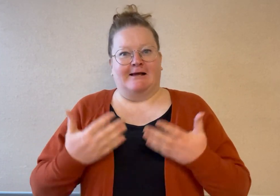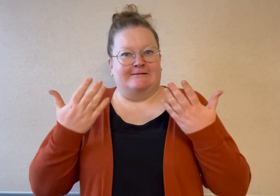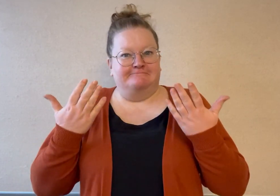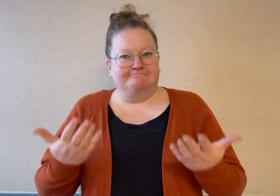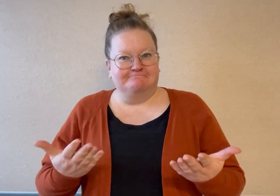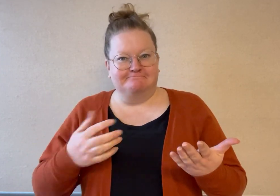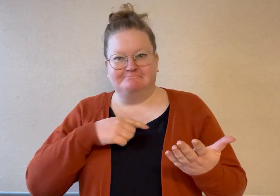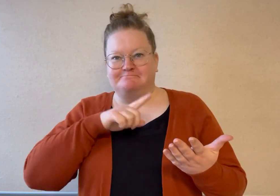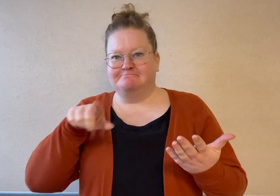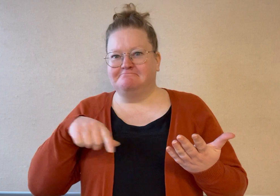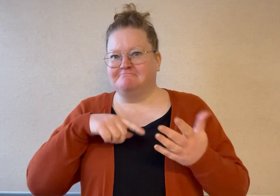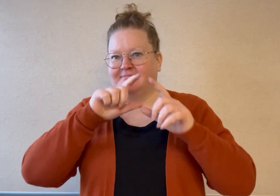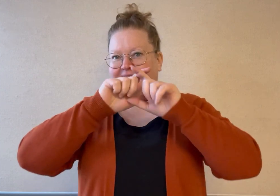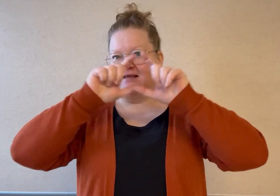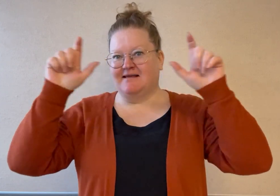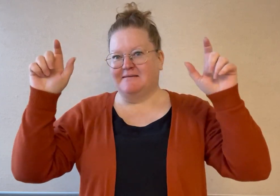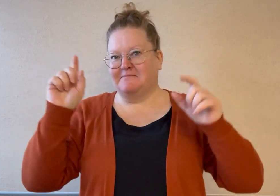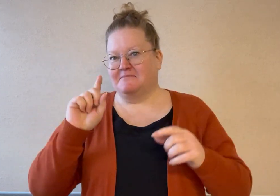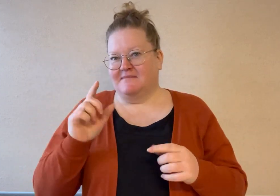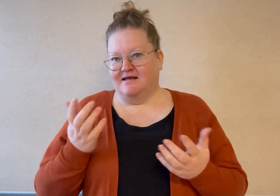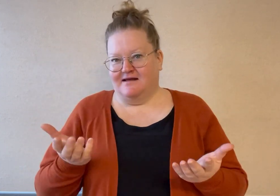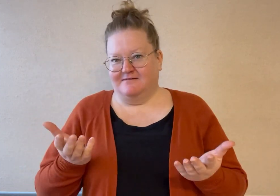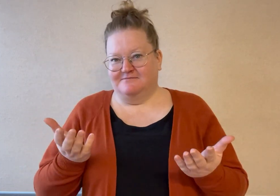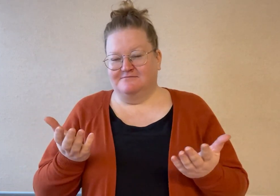Mikä onkaan teemana?